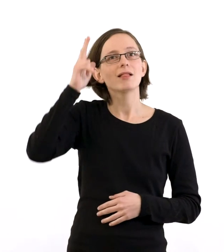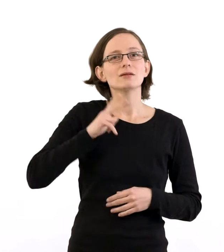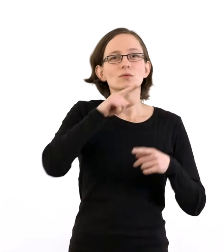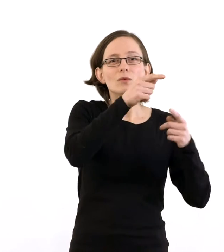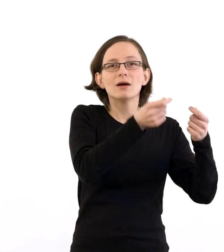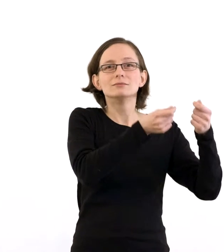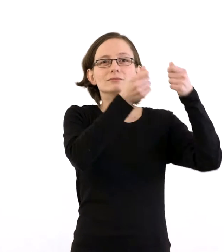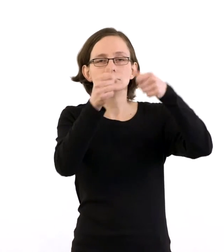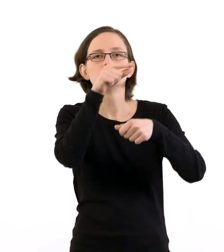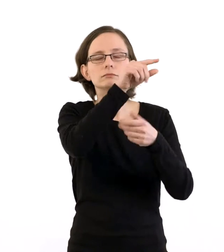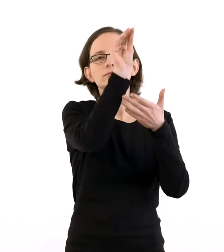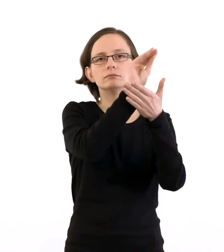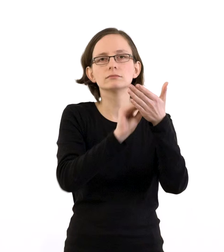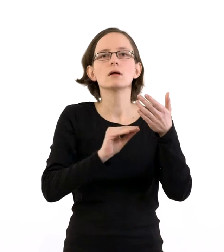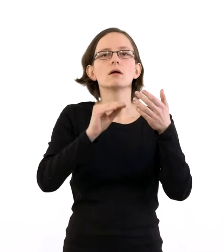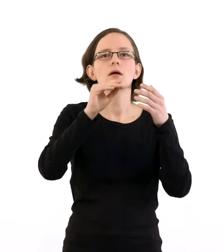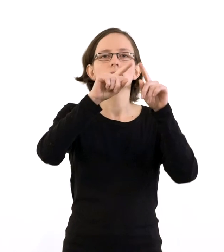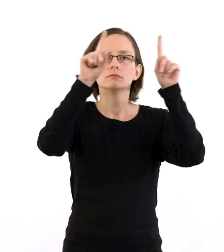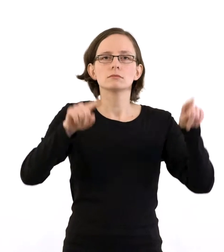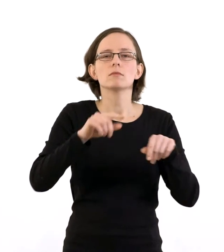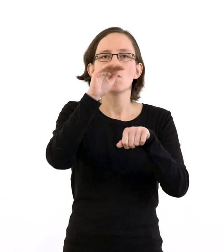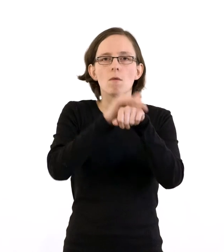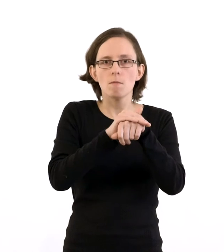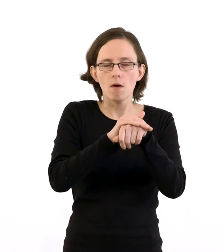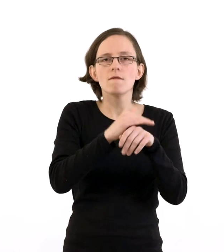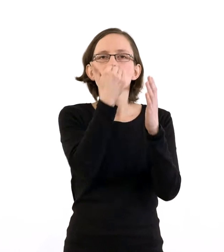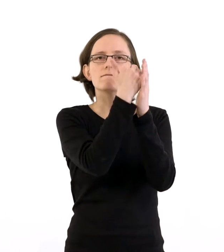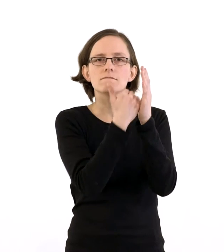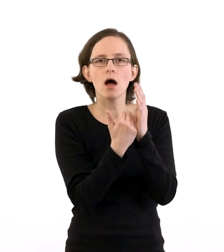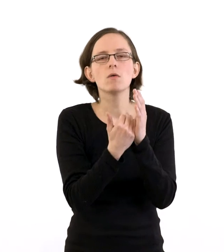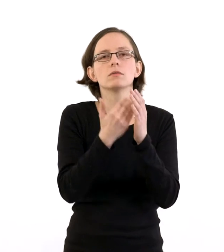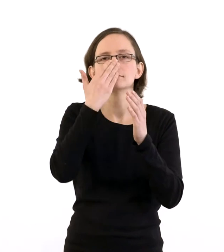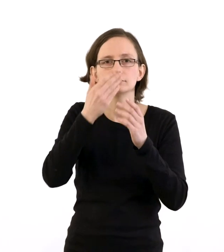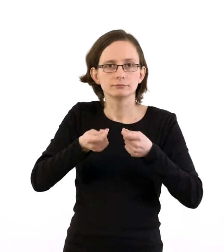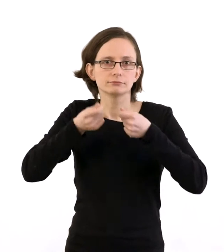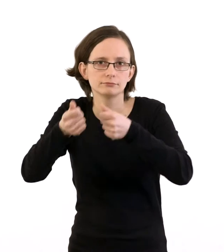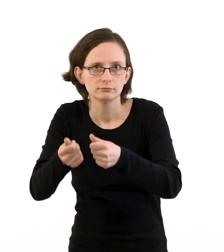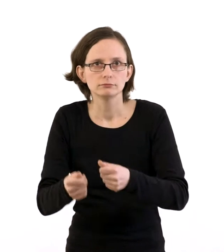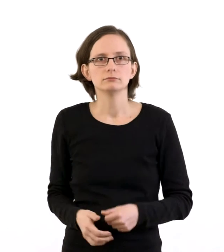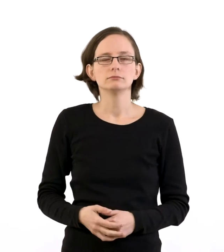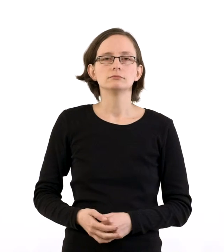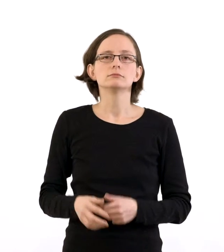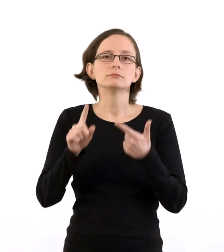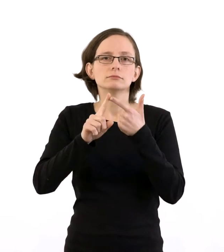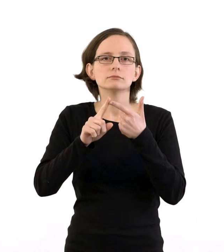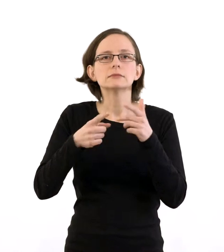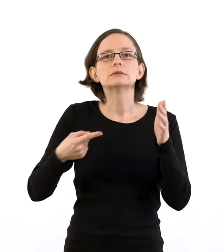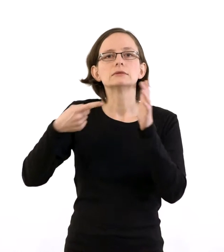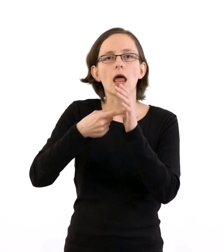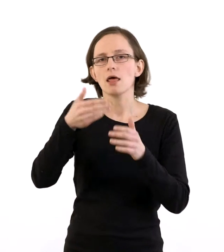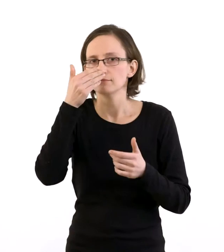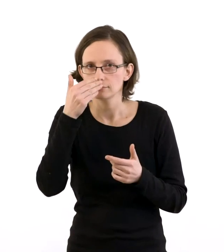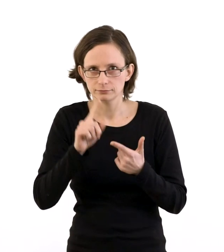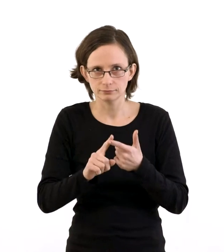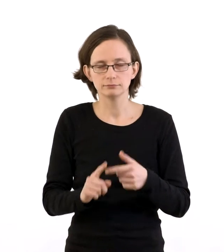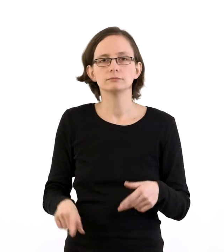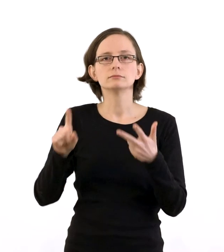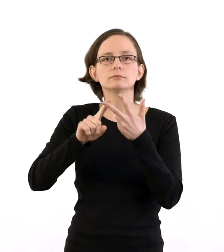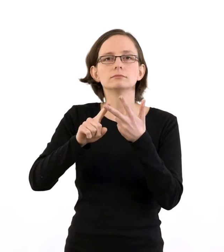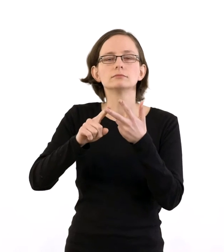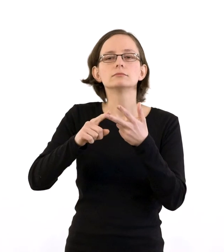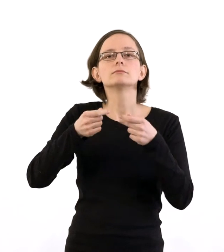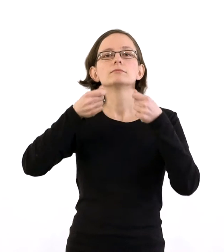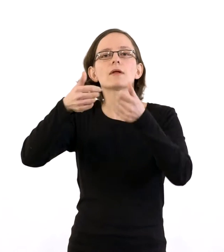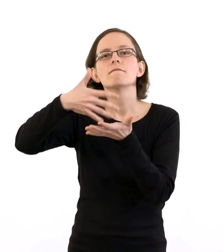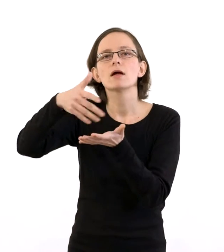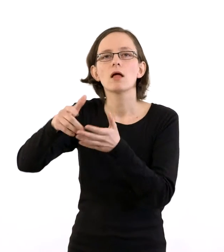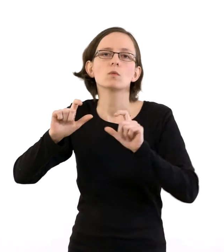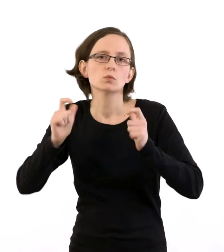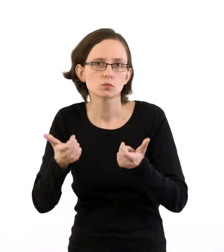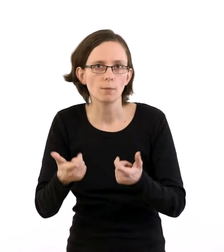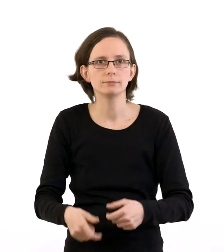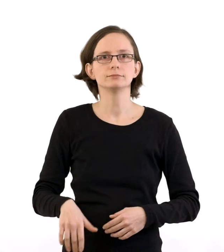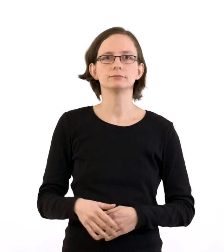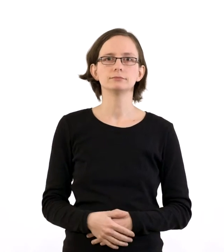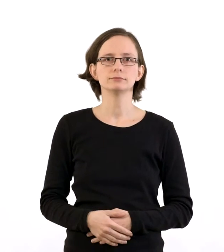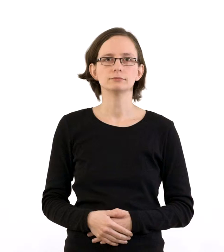Instytucja przekazująca pieniądze (zwana grantodawcą, sponsorem lub zleceniodawcą), określa w umowie warunki przyznania dotacji/grantu, oraz cel, na jaki przekazywane są środki.